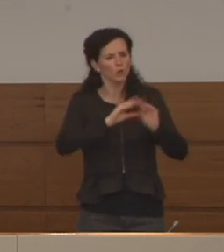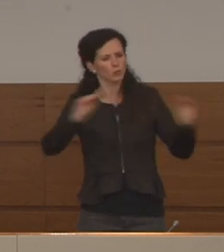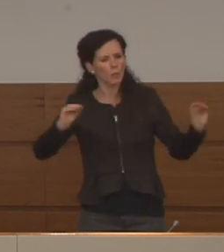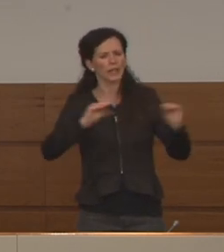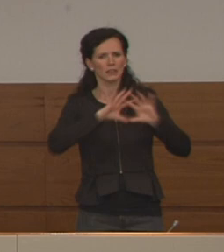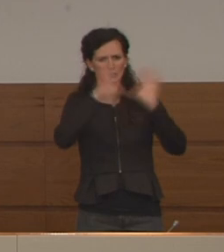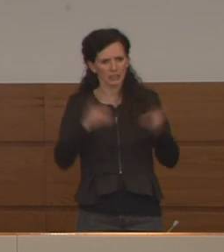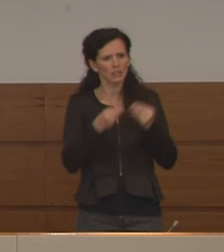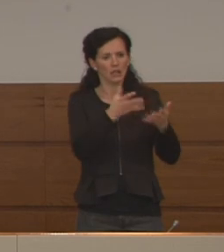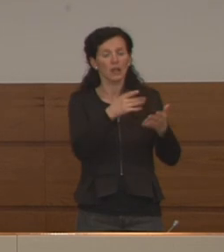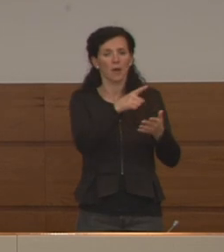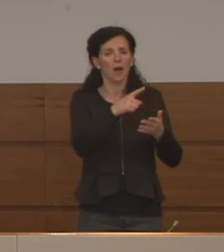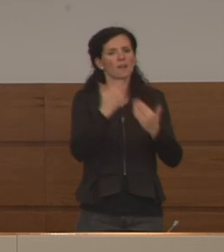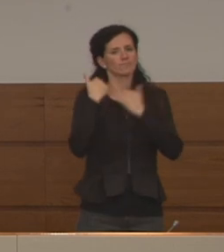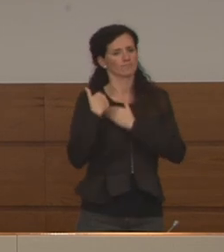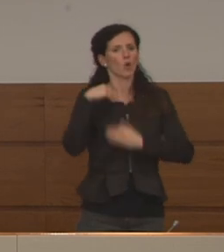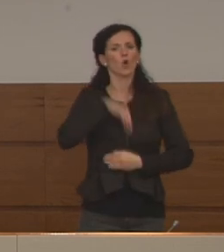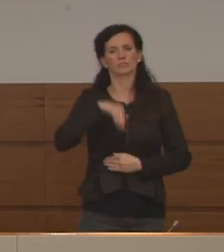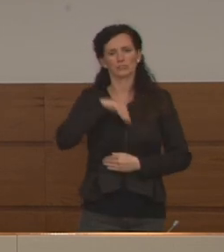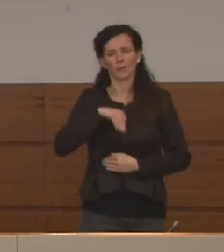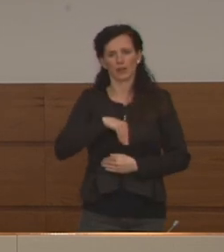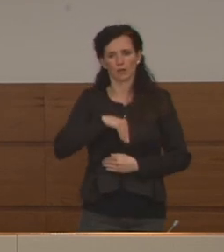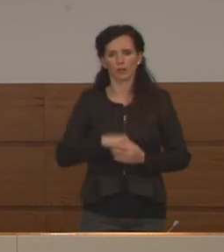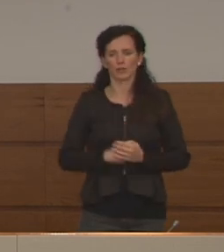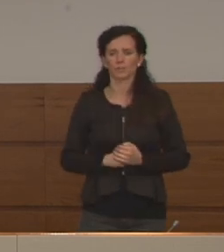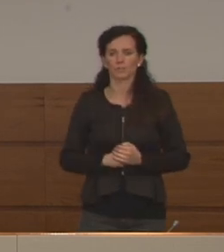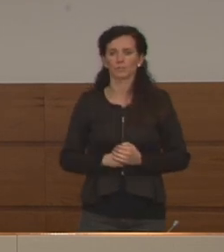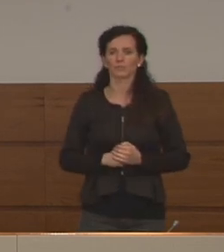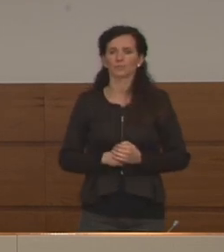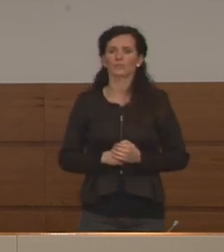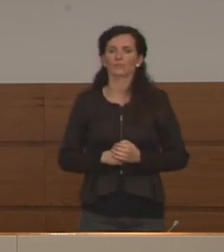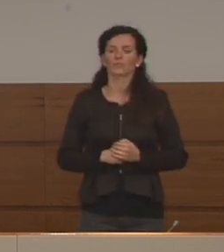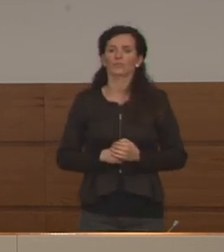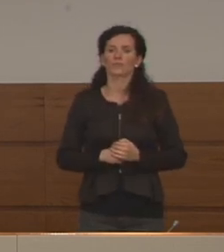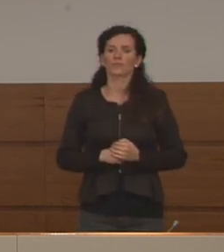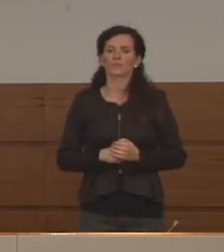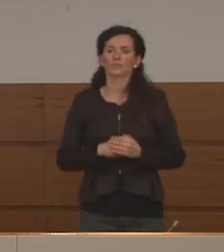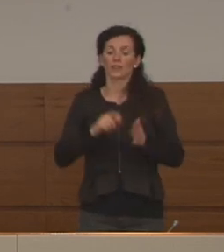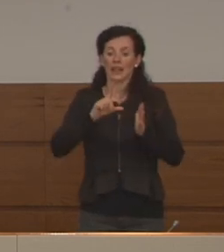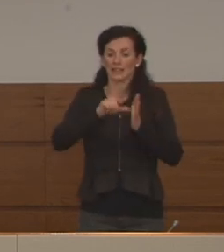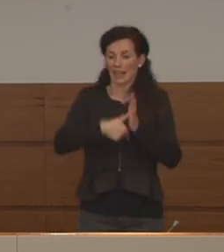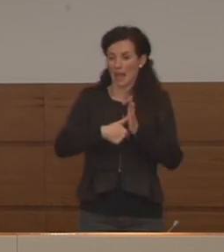chiamiamola così. Per quanto riguarda la tempistica delle chiusure, ripeto ancora